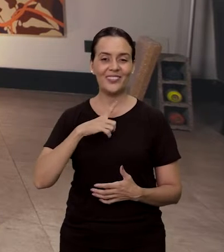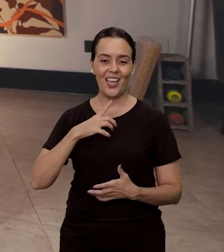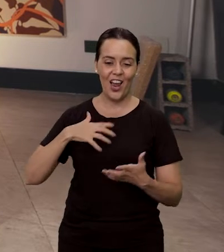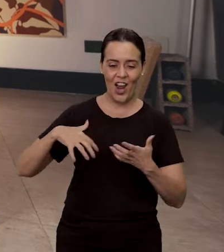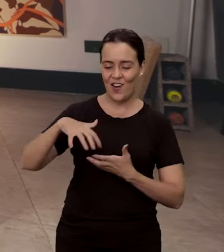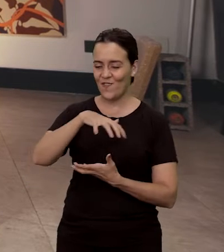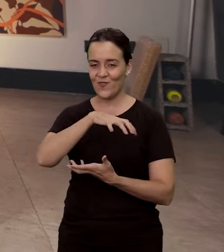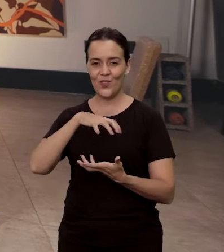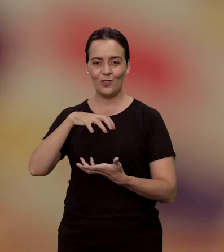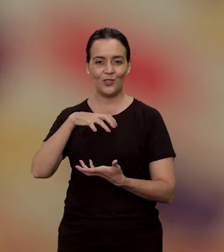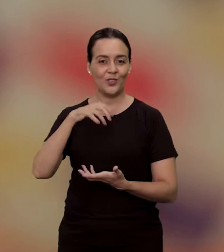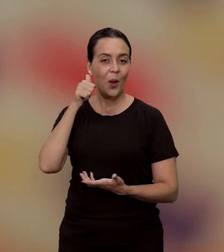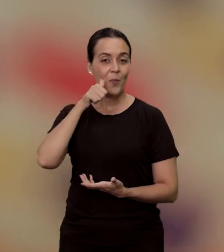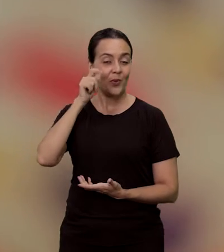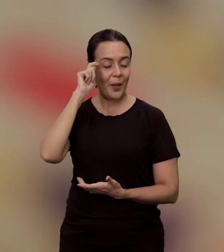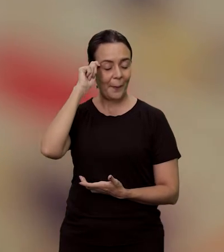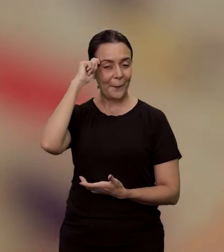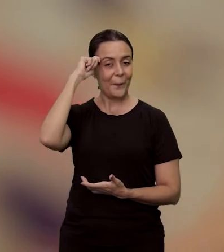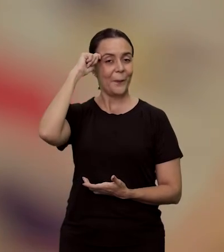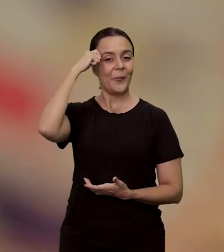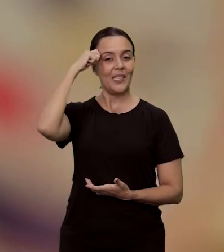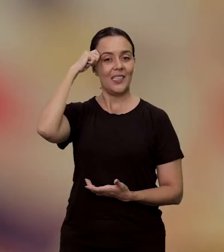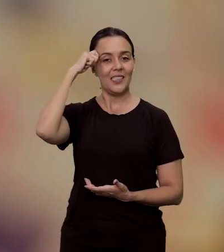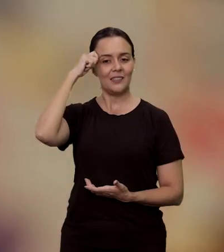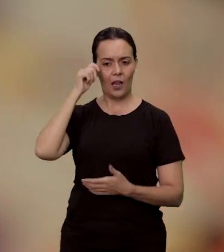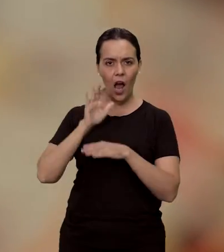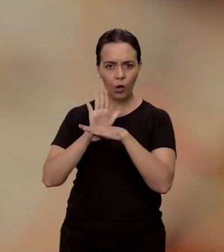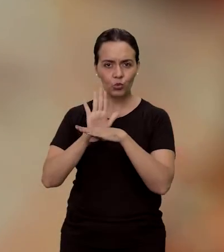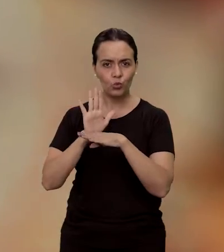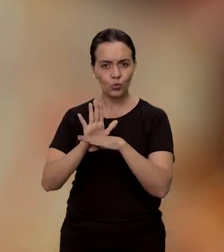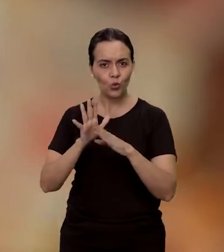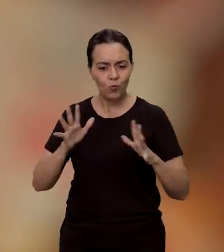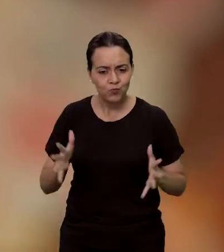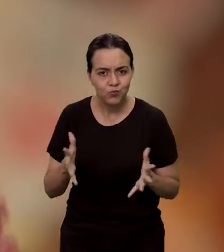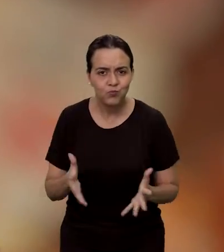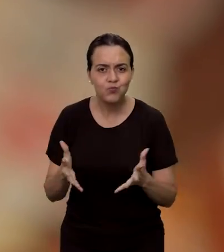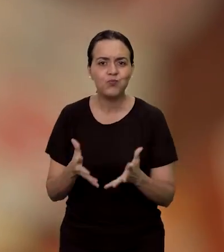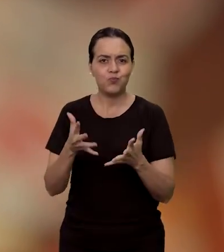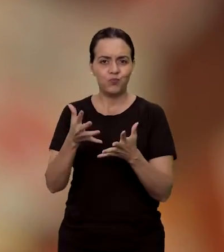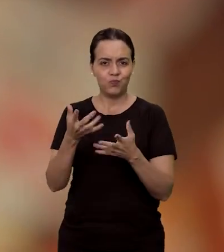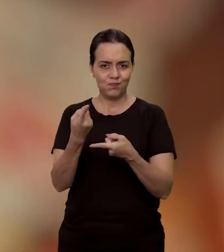é reconhecer as mulheres pretas como agentes dessa transformação. [Mônica] Totalmente. [Katiúscia] Elas sempre fizeram arte,